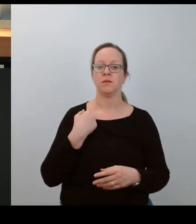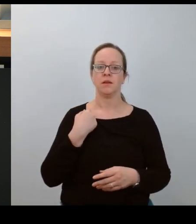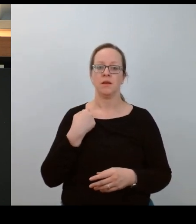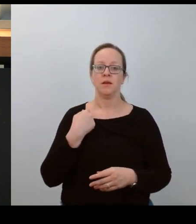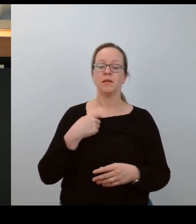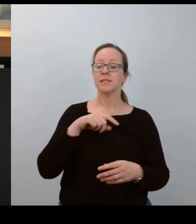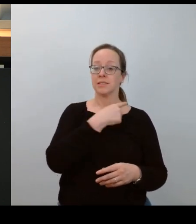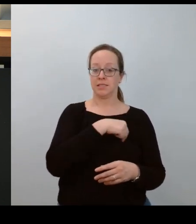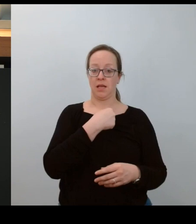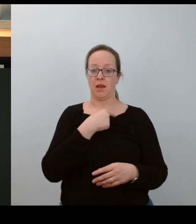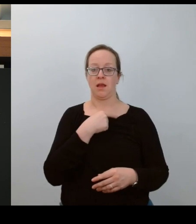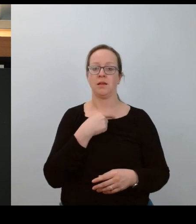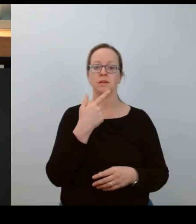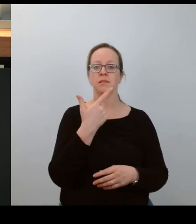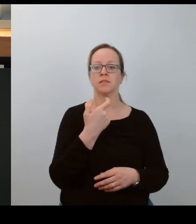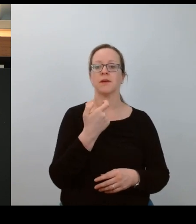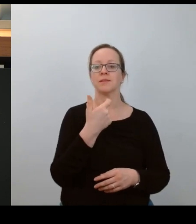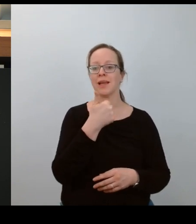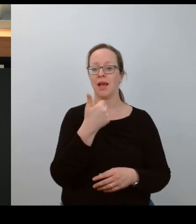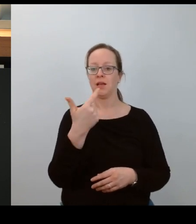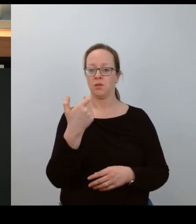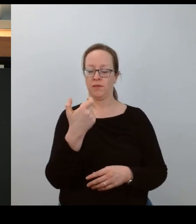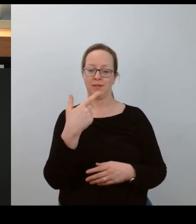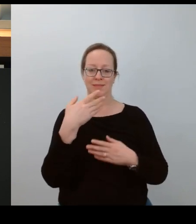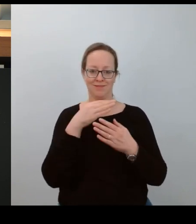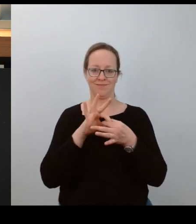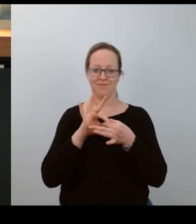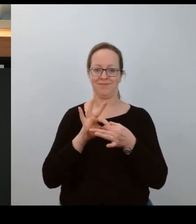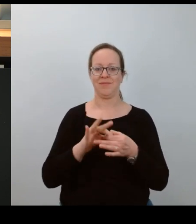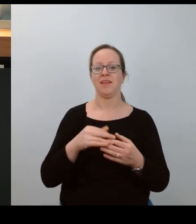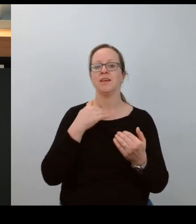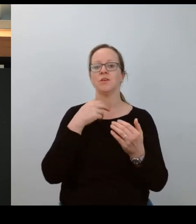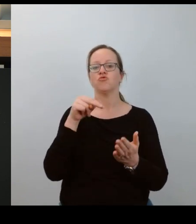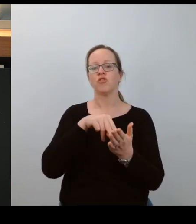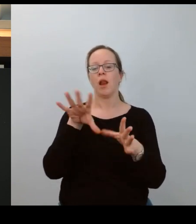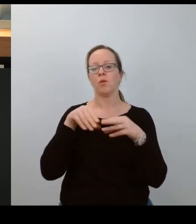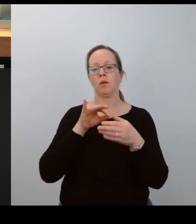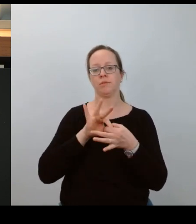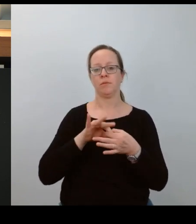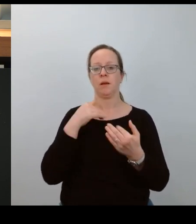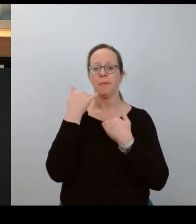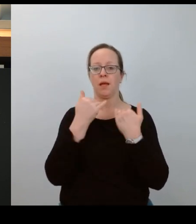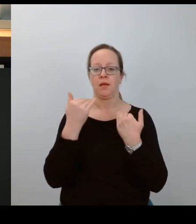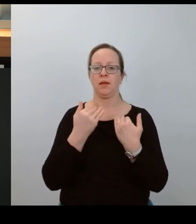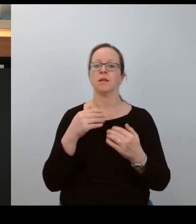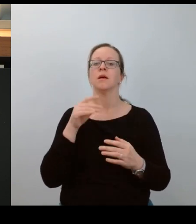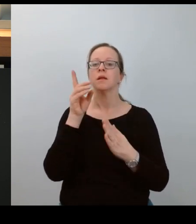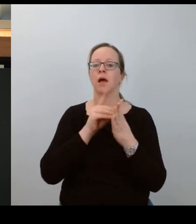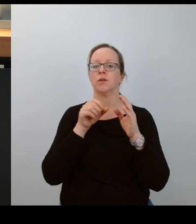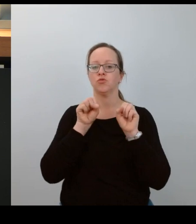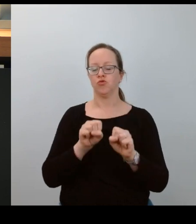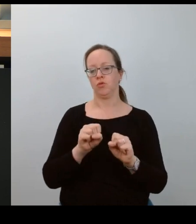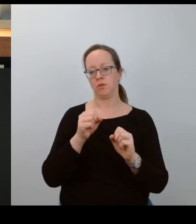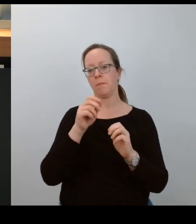einen oder der anderen in liebevoller Erinnerung geblieben ist. Auch die Datenschutzbeauftragter da noch eine andere.